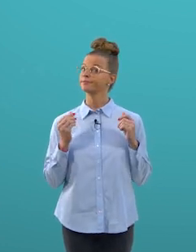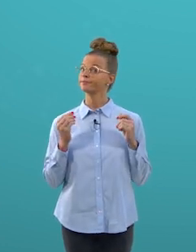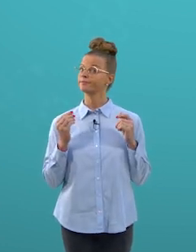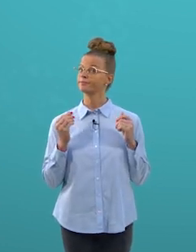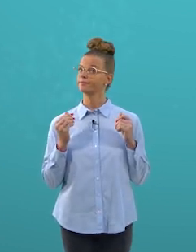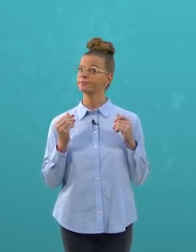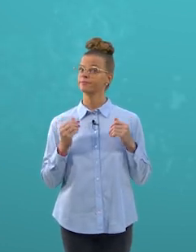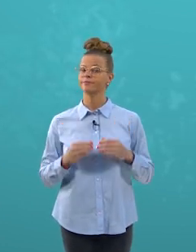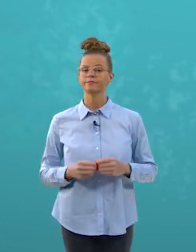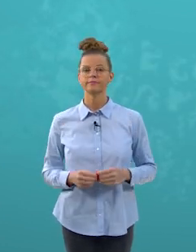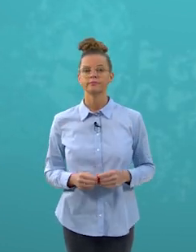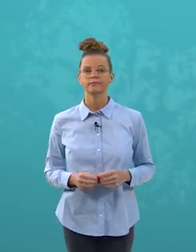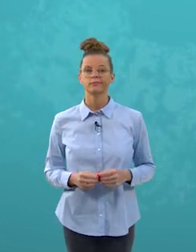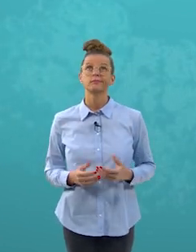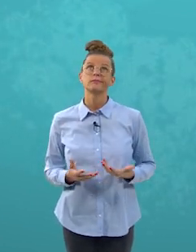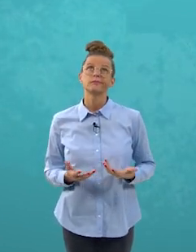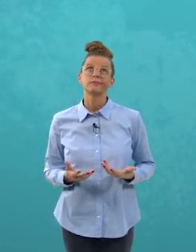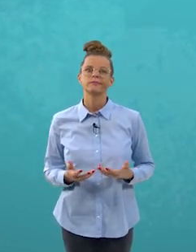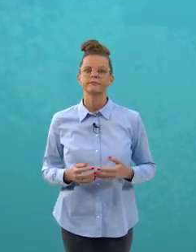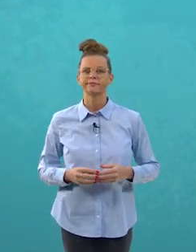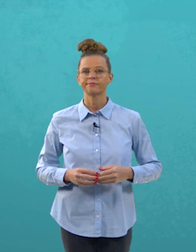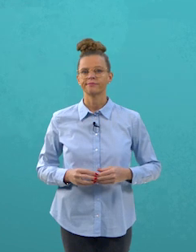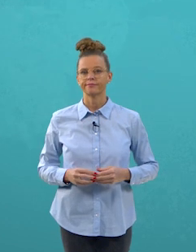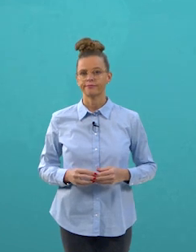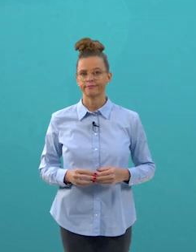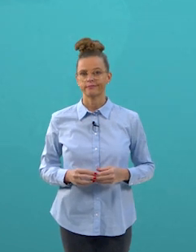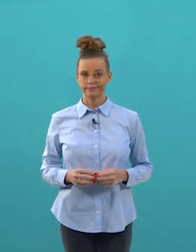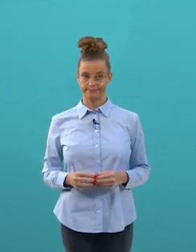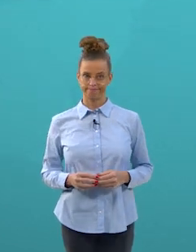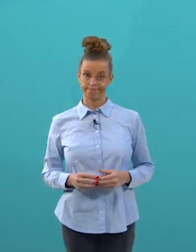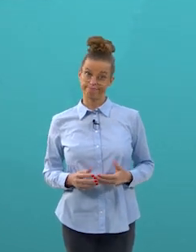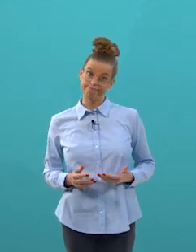Coronatest selbst zahlen müssen und zum anderen, weil Impfunfähigen das Attest